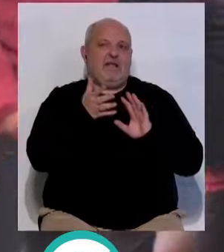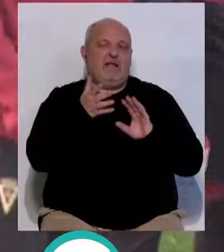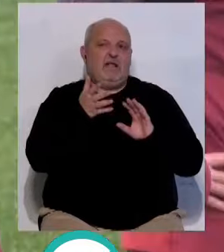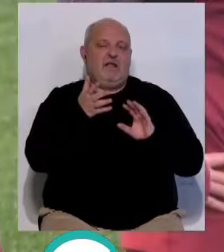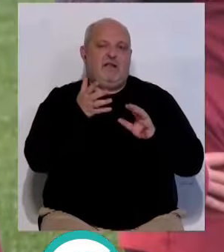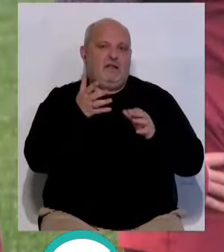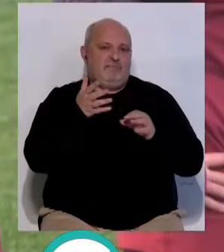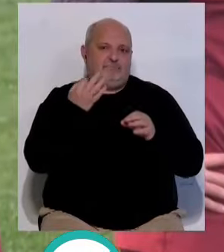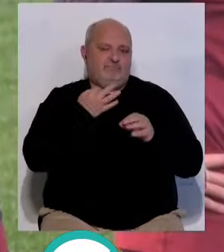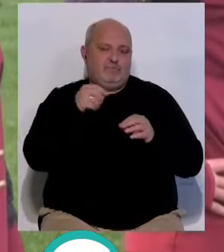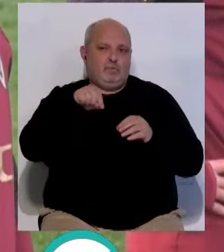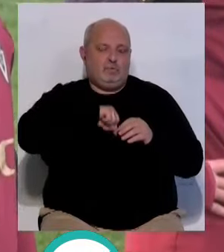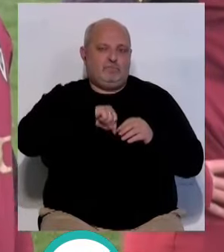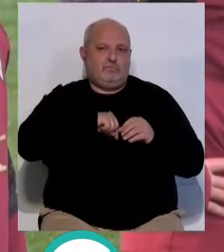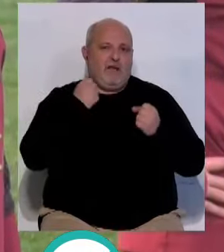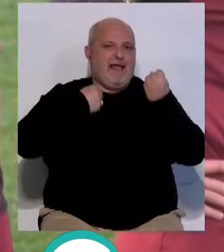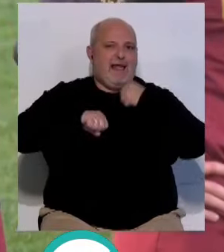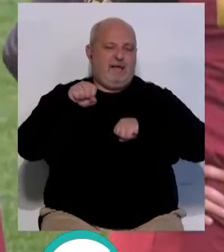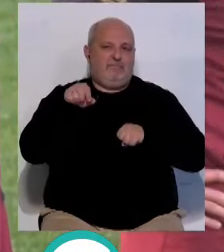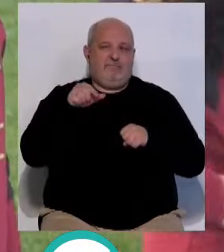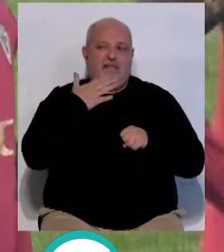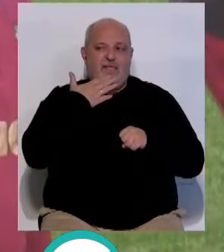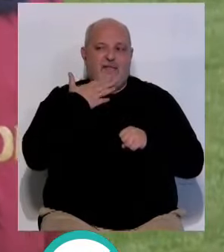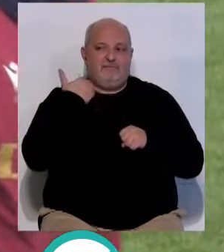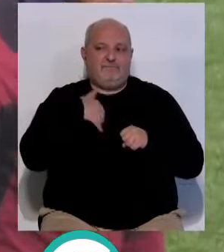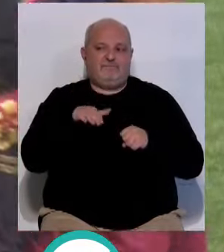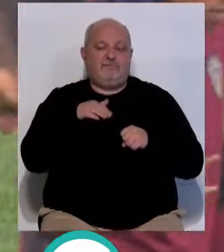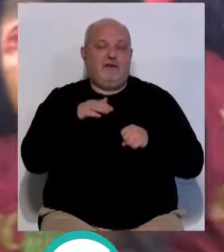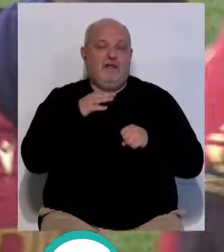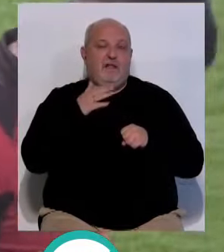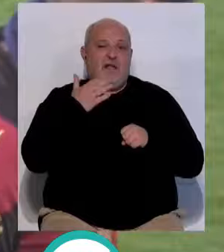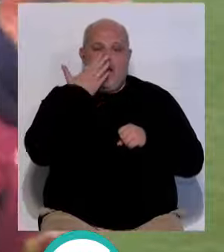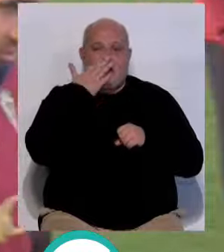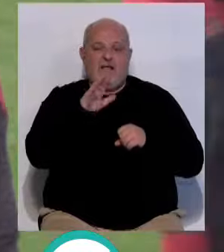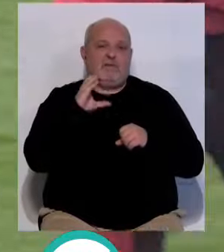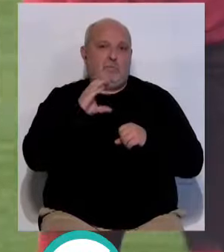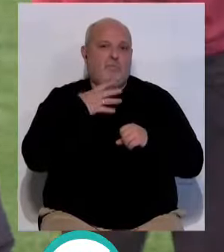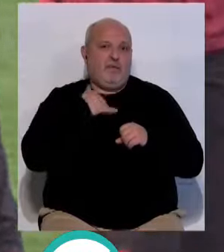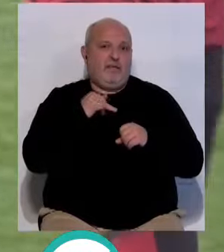ganar eso ya a la edad que tienen esta gente no no eso la actitud con c sí se puede si se